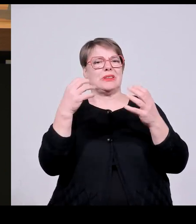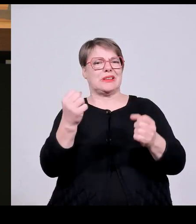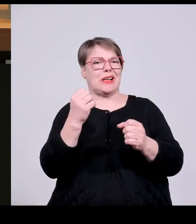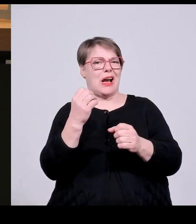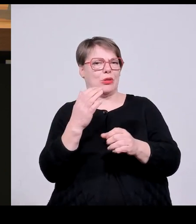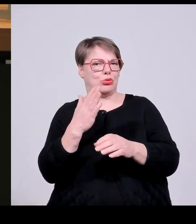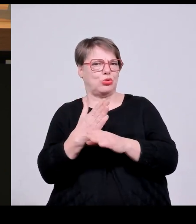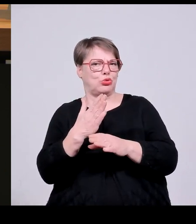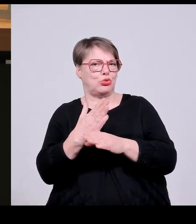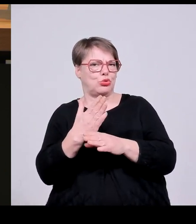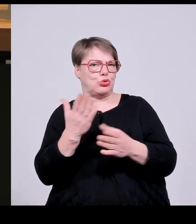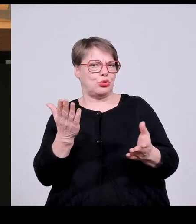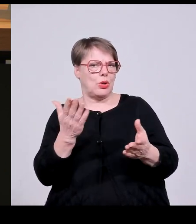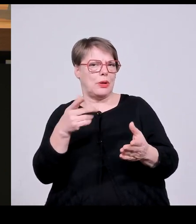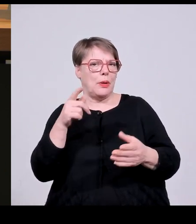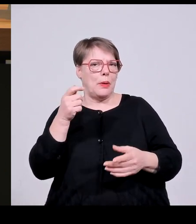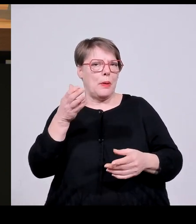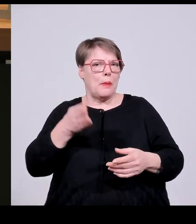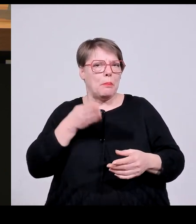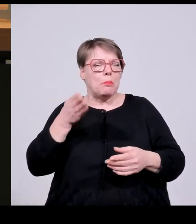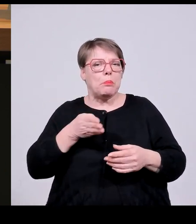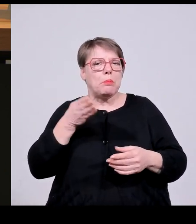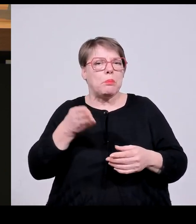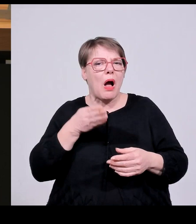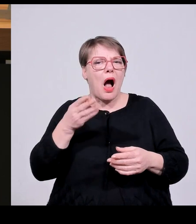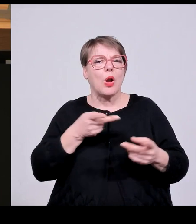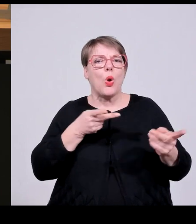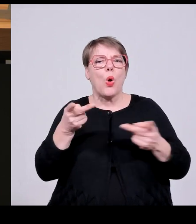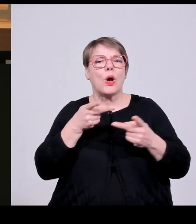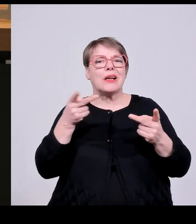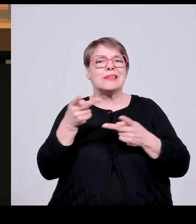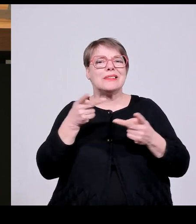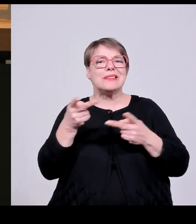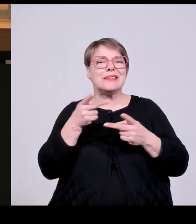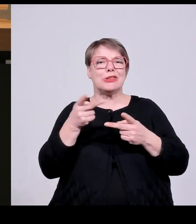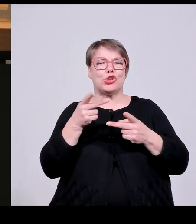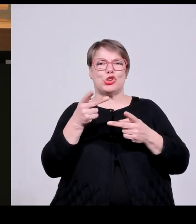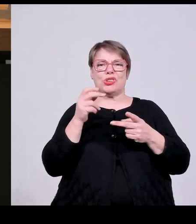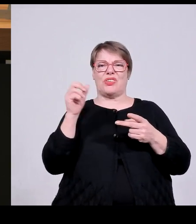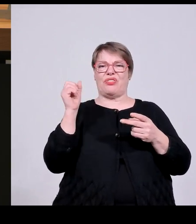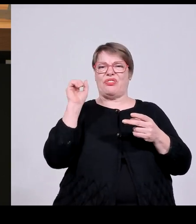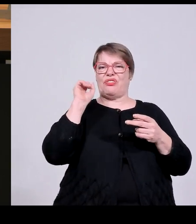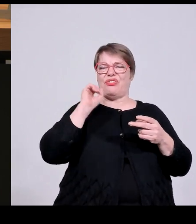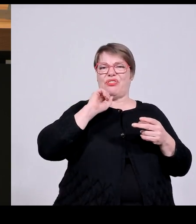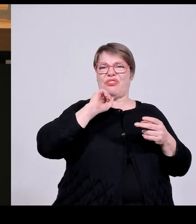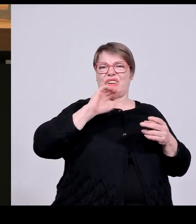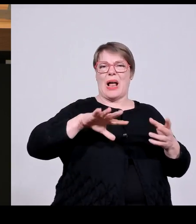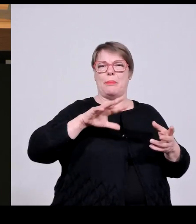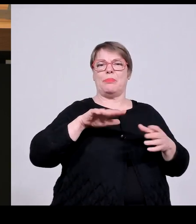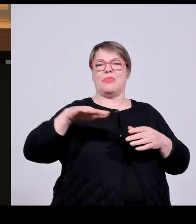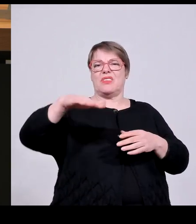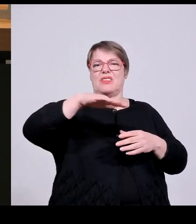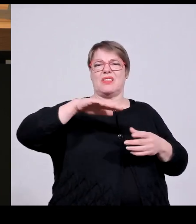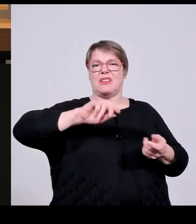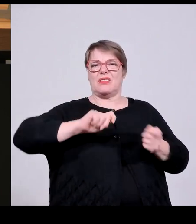ich Herrn Torsten Hofer von der SPD-Fraktion dafür danken, dass er sachlich und nicht populistisch an diesem Thema mitarbeitet.